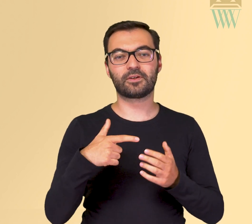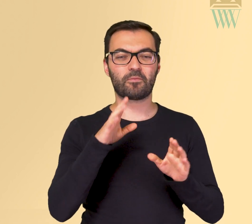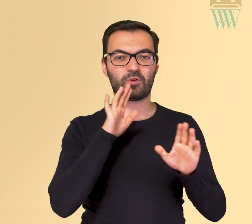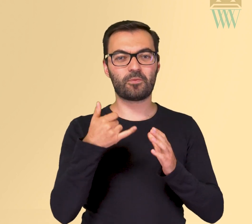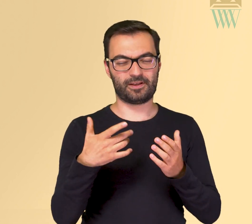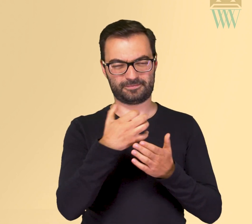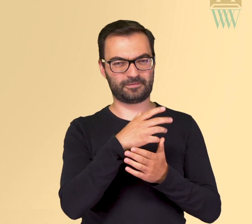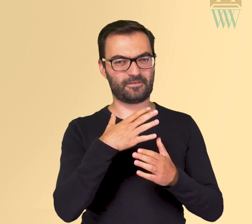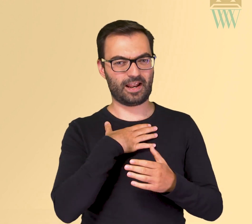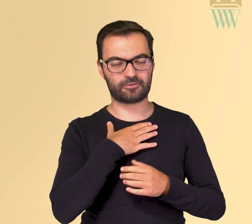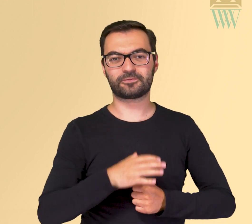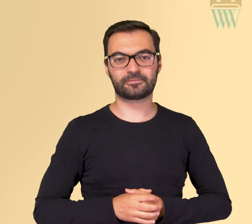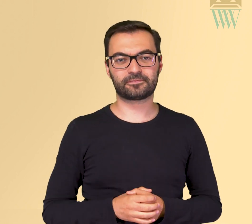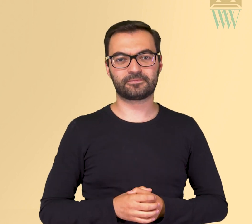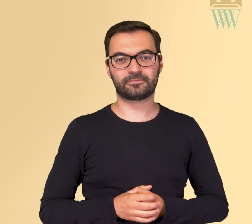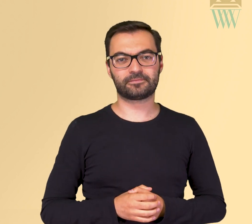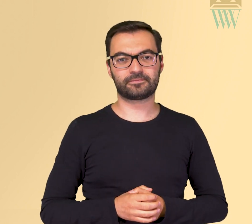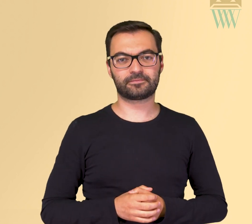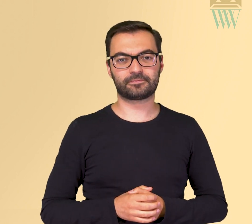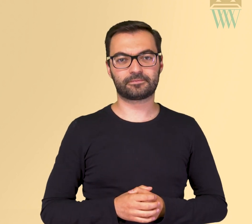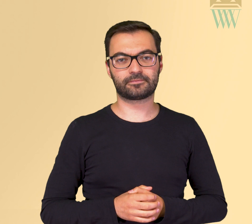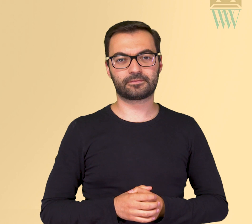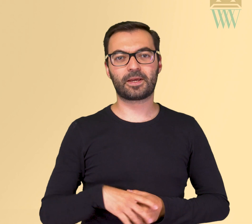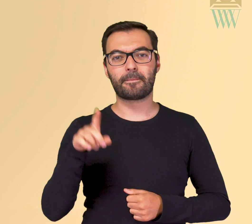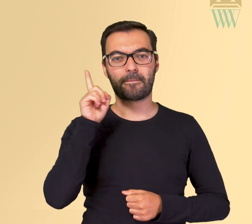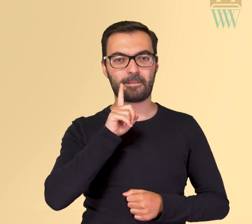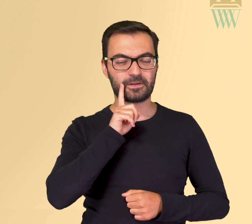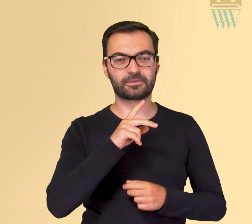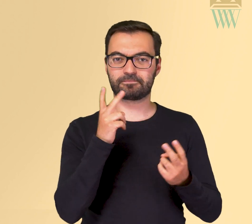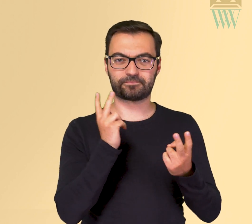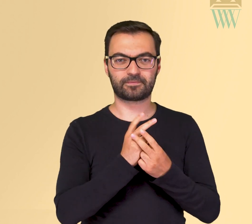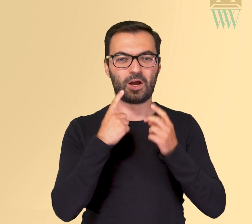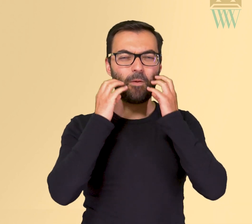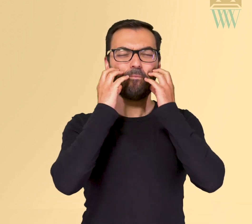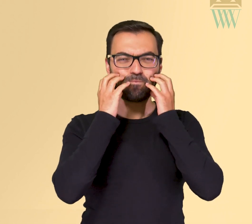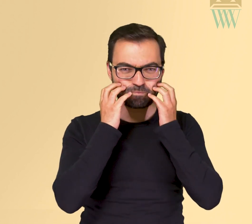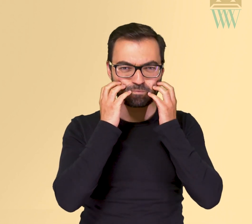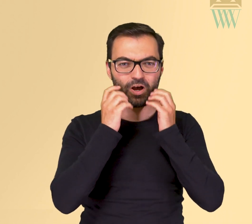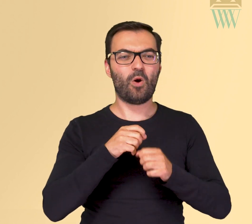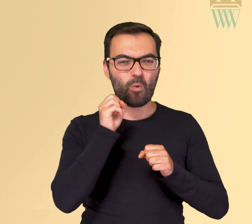jak na omawianym dziele ze zbiorów muzeum wilanowskiego. Mężczyzna ma tak samo mocno wydęte policzki